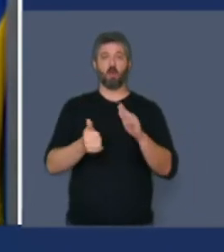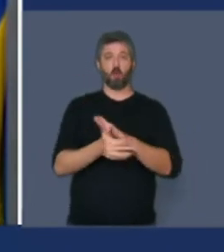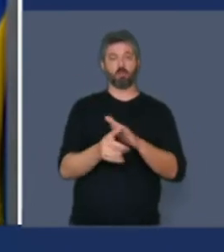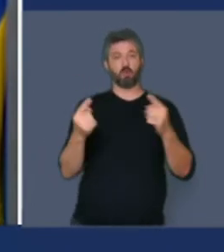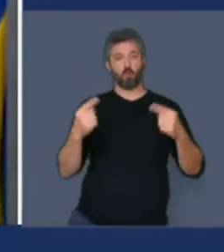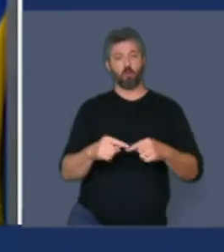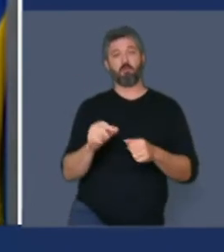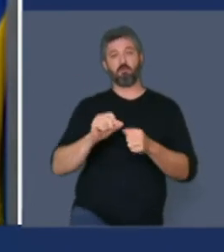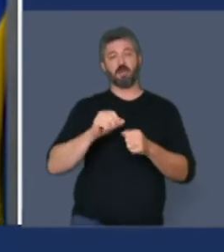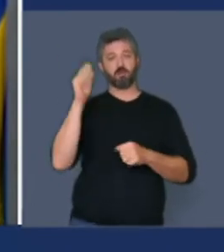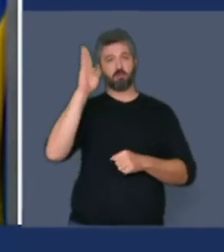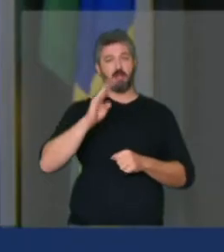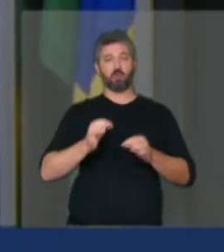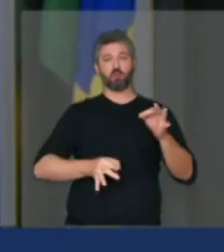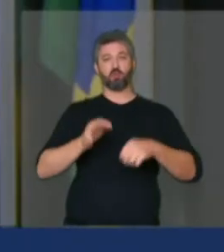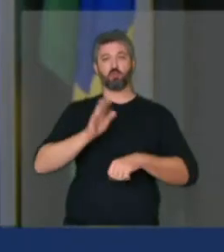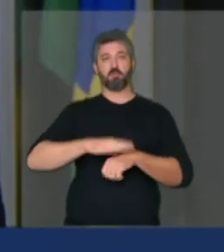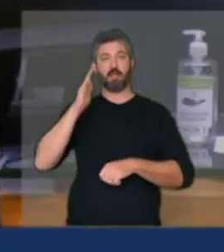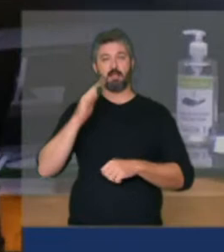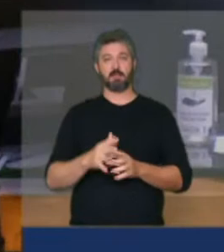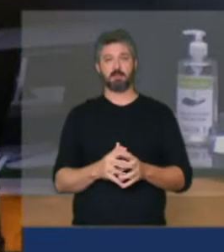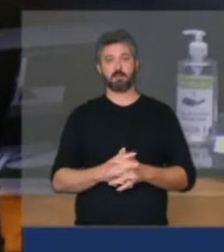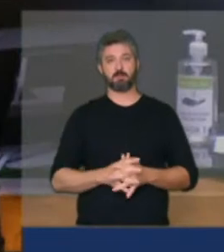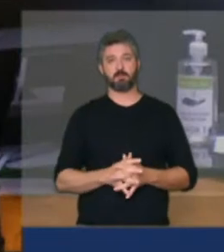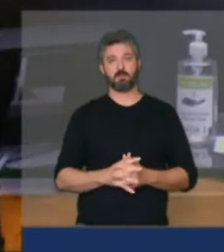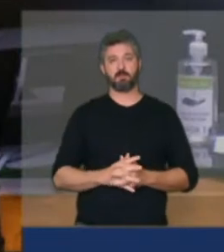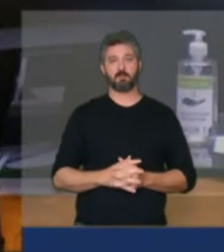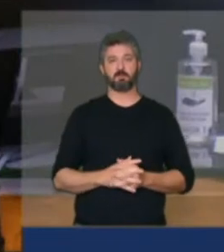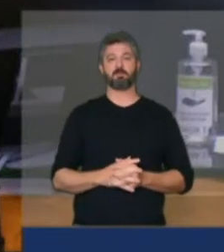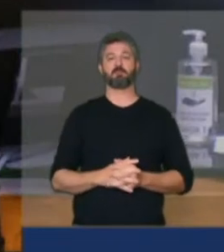MAIS JUSTO. -- [PRESIDENTE]: OK DEPUTADO ALEX MANENTE DE SÃO PAULO E AGORA DE SÃO PAULO